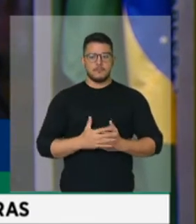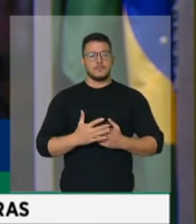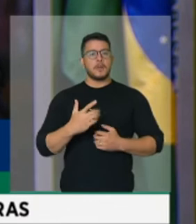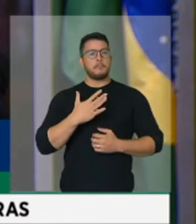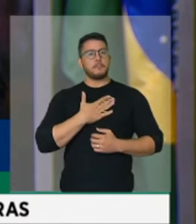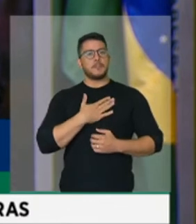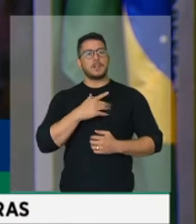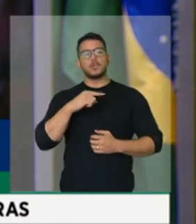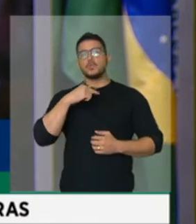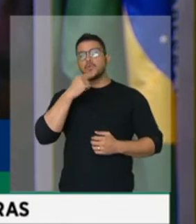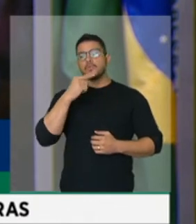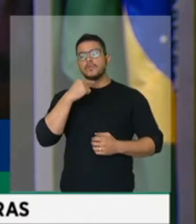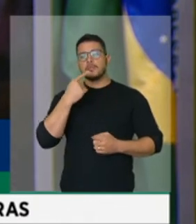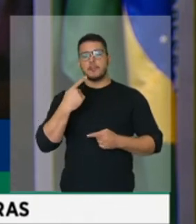SENHORES DEPUTADOS. ESTOU AQUI DEBATENDO FAVORAVELMENTE A